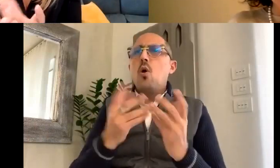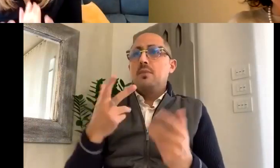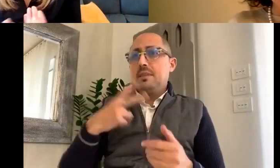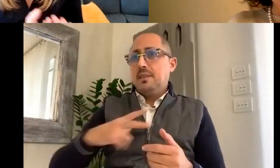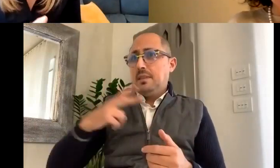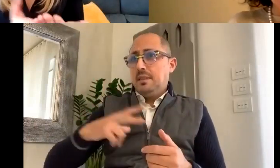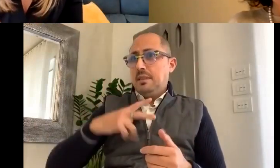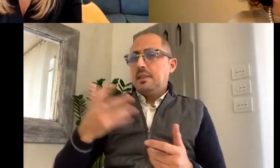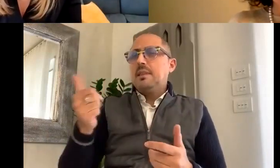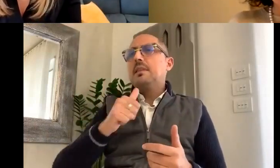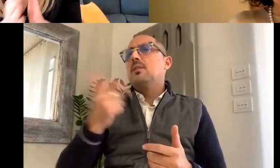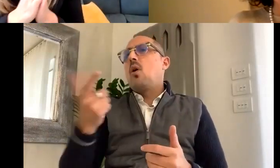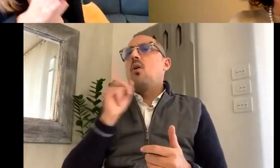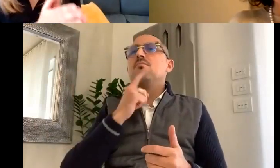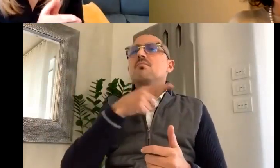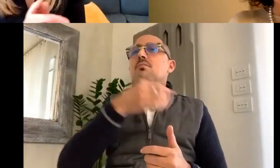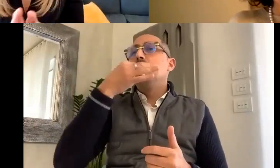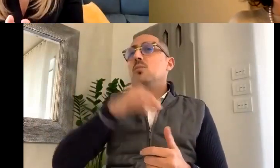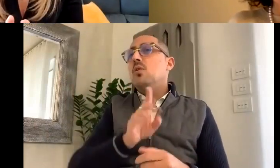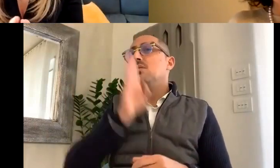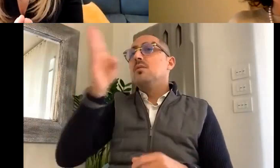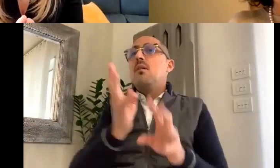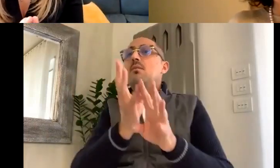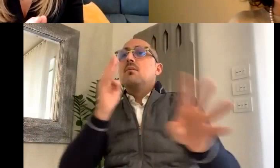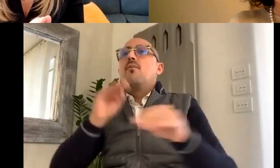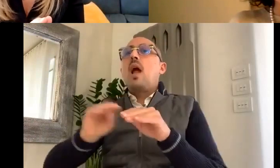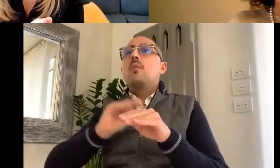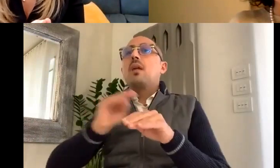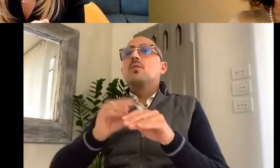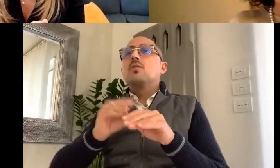gli vengono mandate per email. Qualcuno che non sa utilizzare gli smartphone